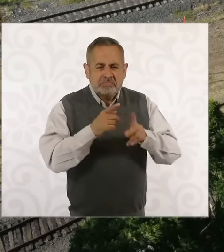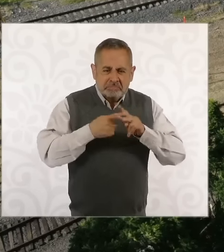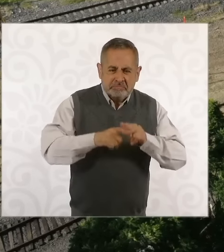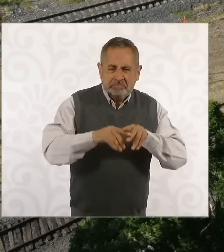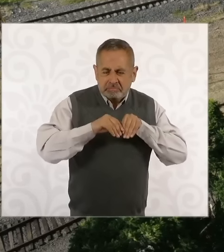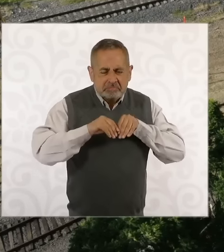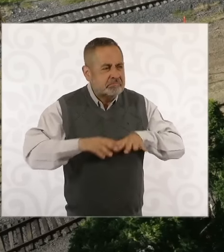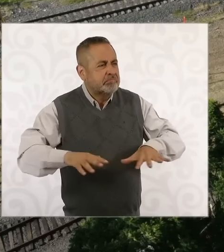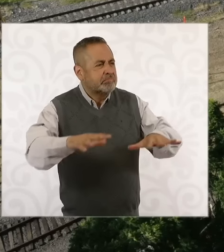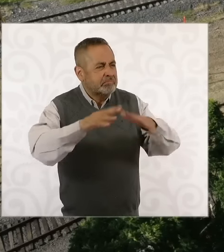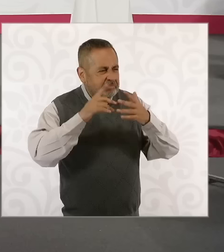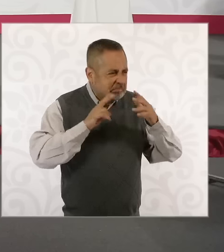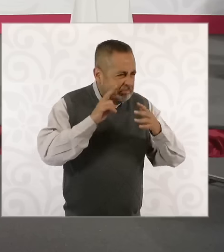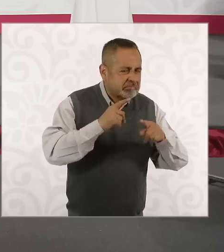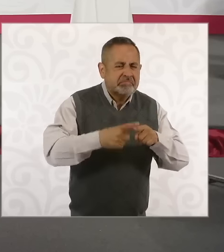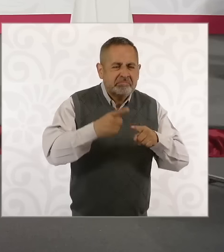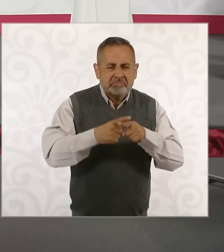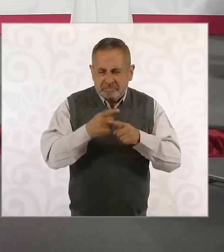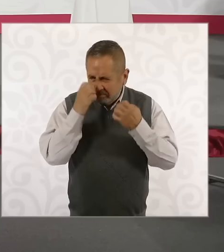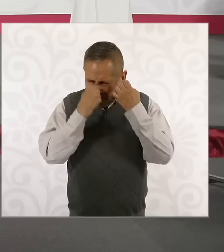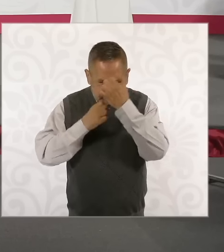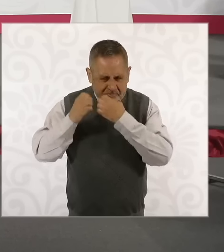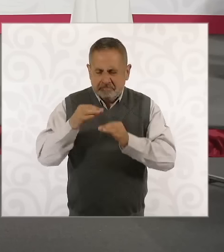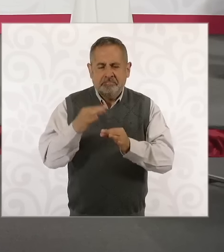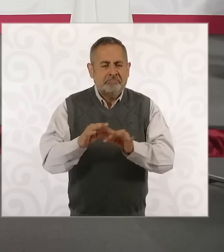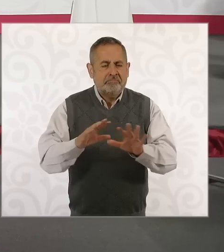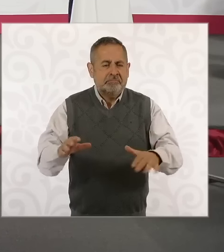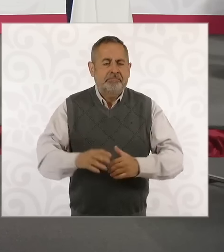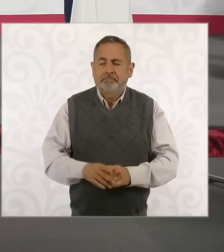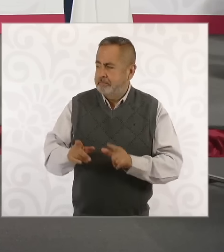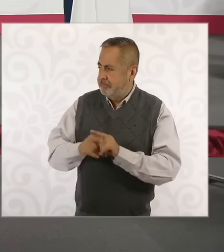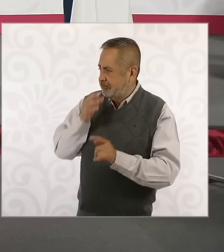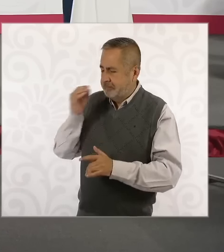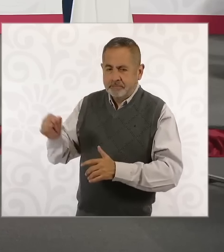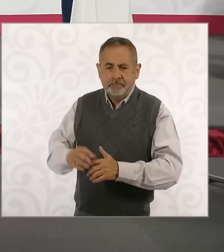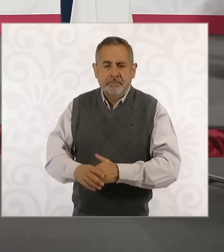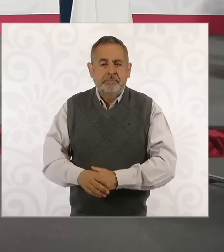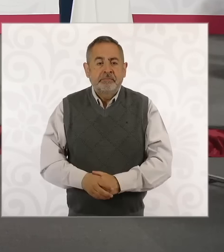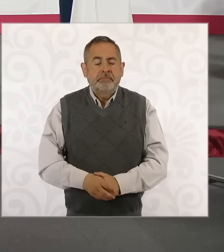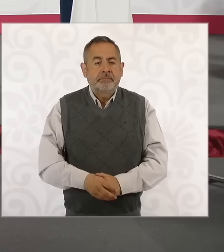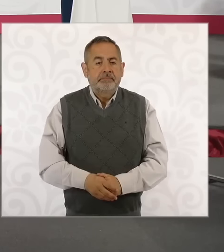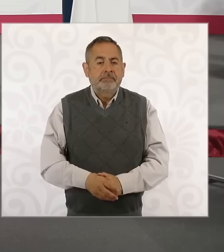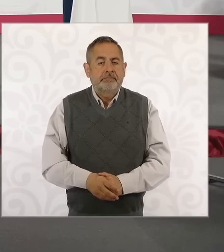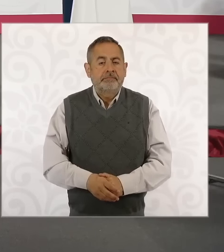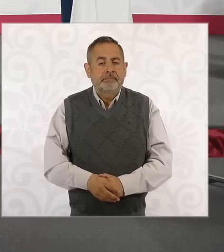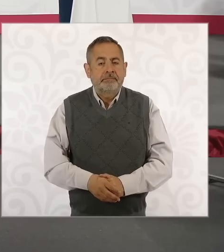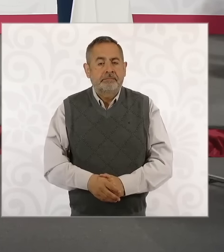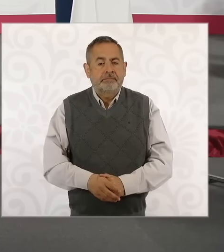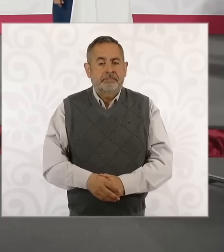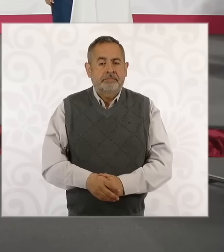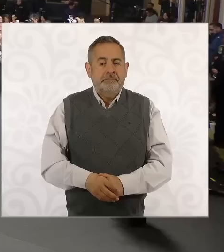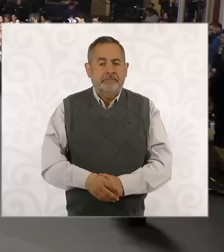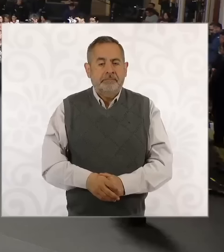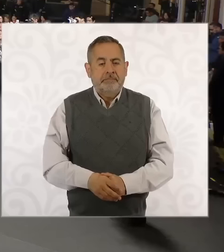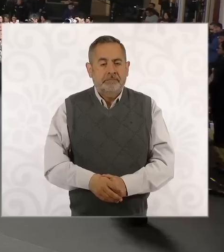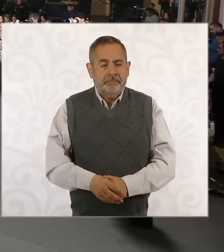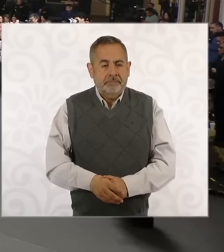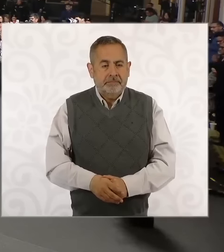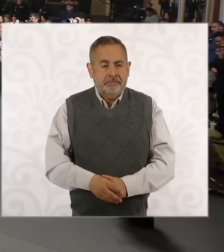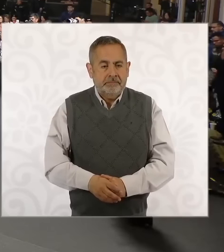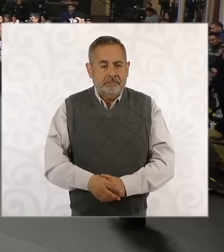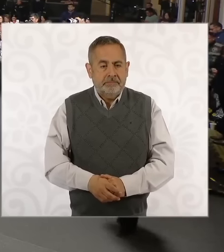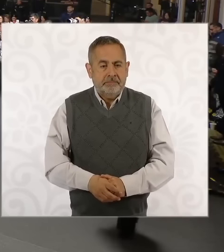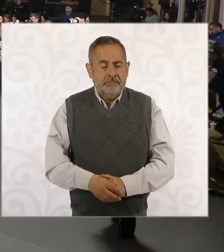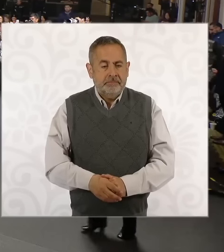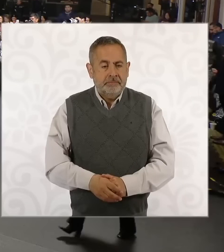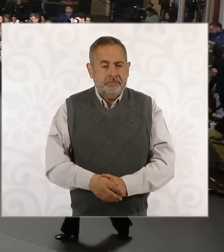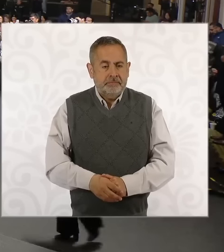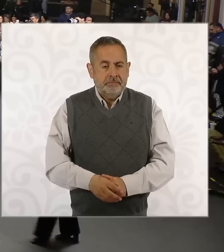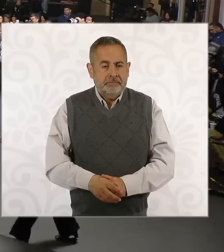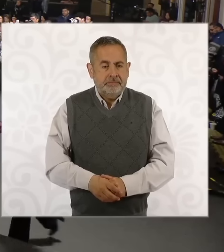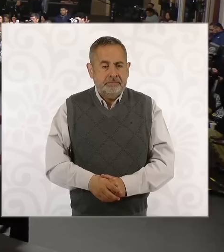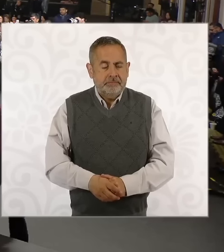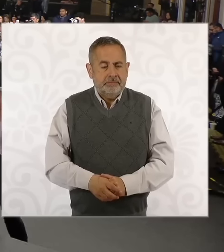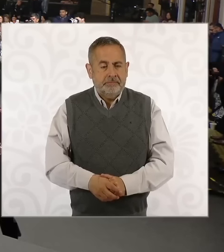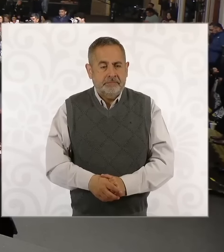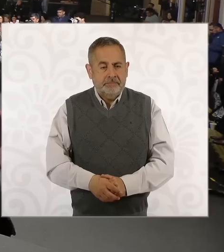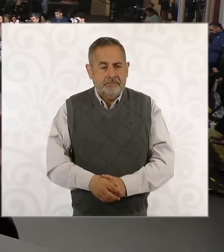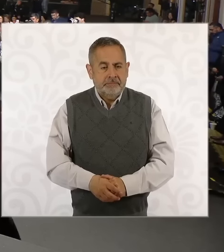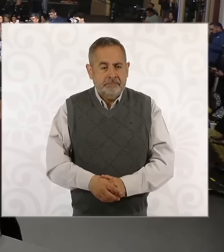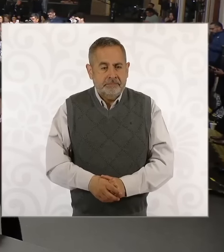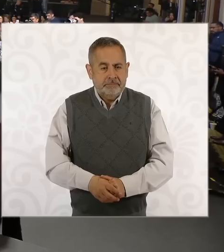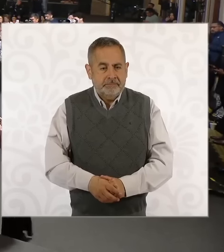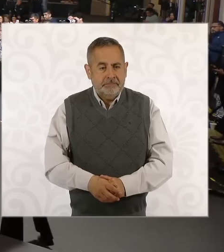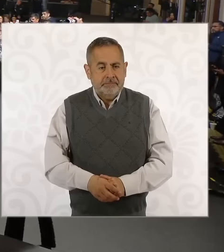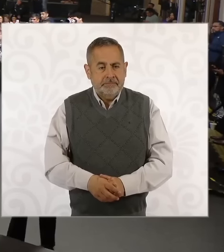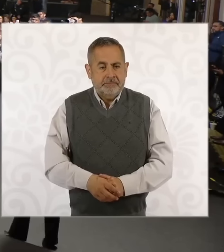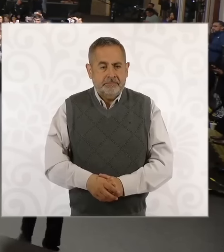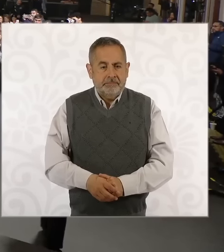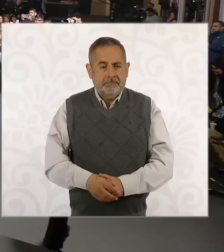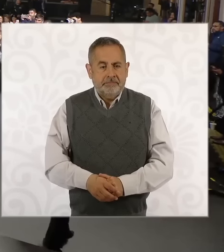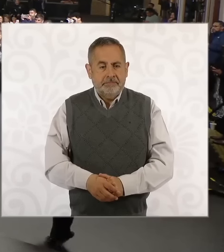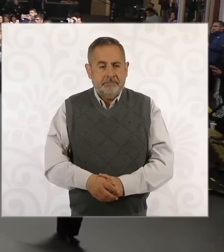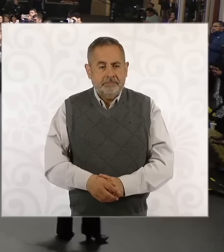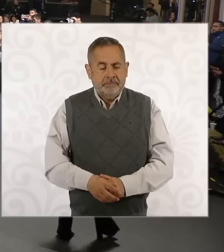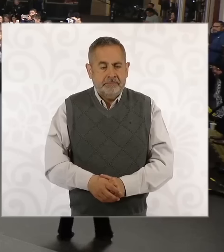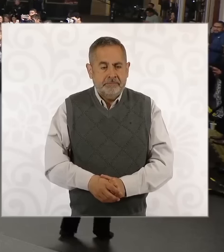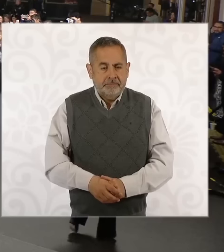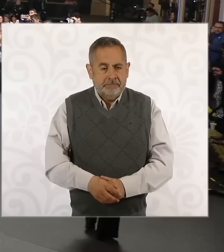el general Vallejo, lo que tenemos hasta ahora. Muchas gracias. Gracias, Andrés General, aquí sí